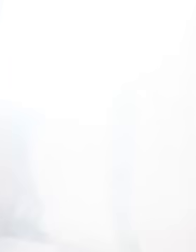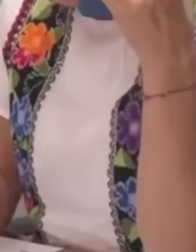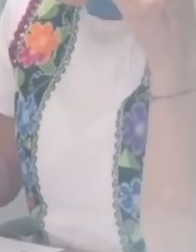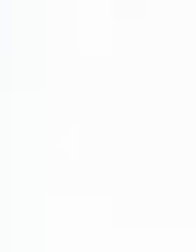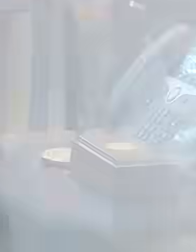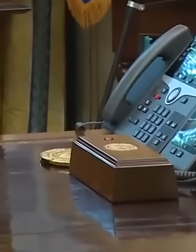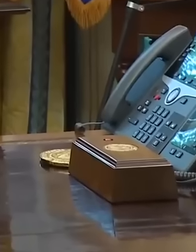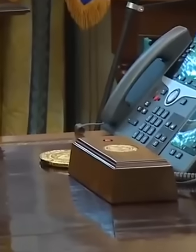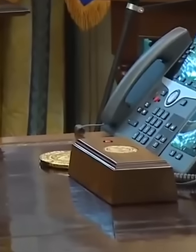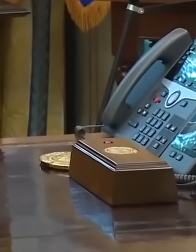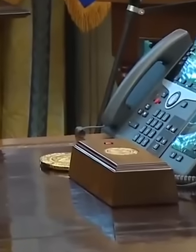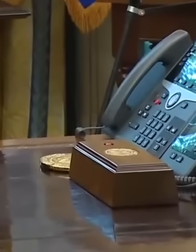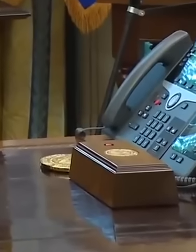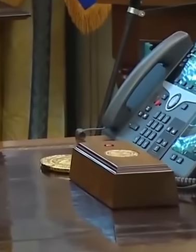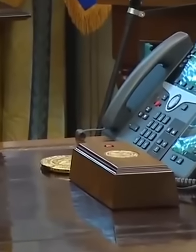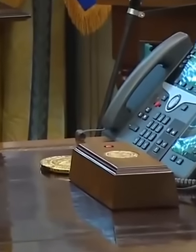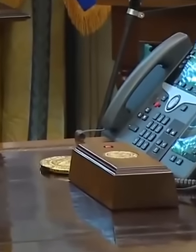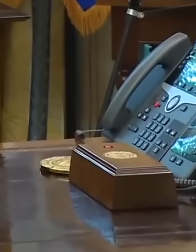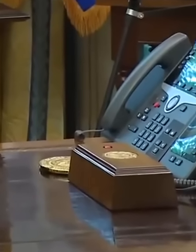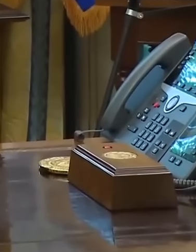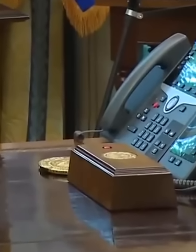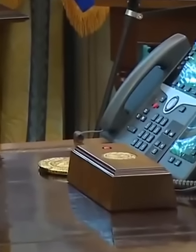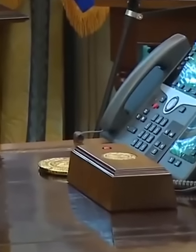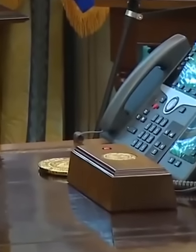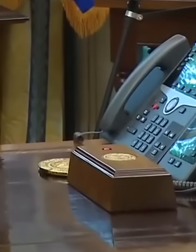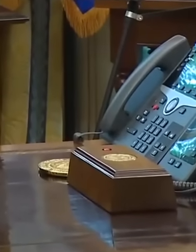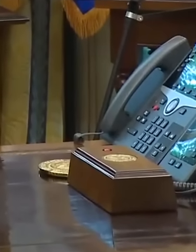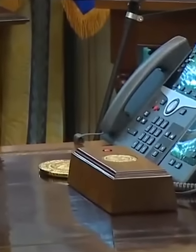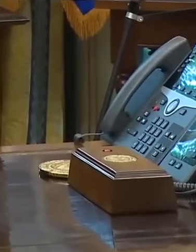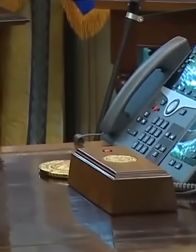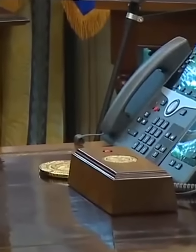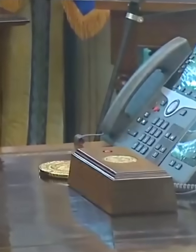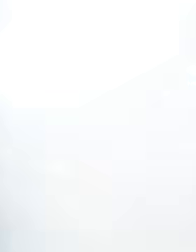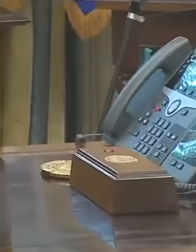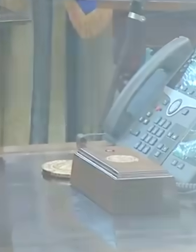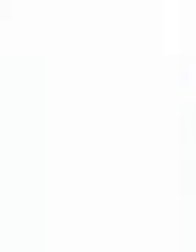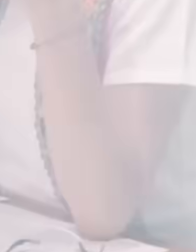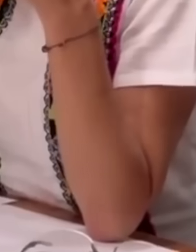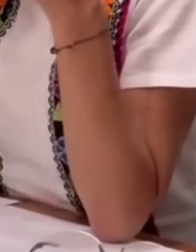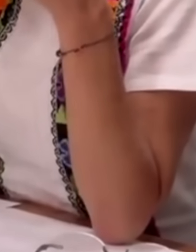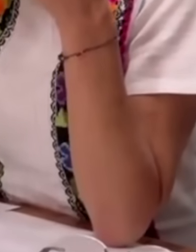y la confianza entre ambos países. Hoy vemos una vez más que la presidenta Claudia Shainbaum